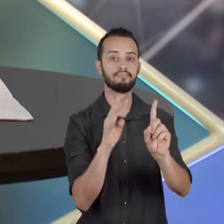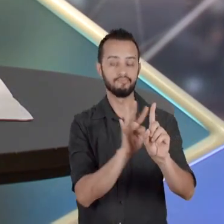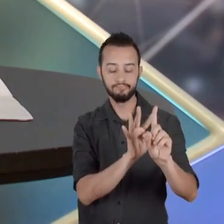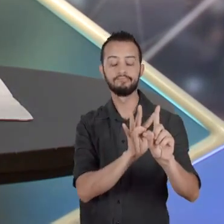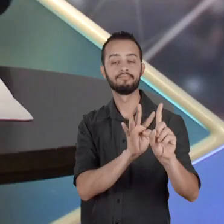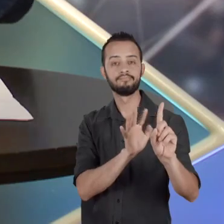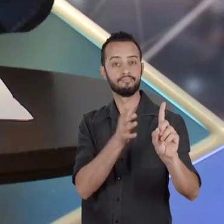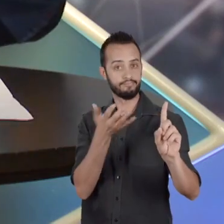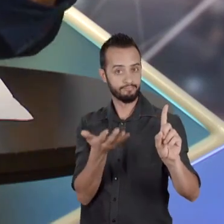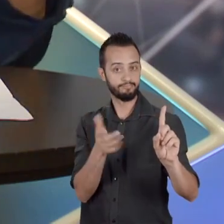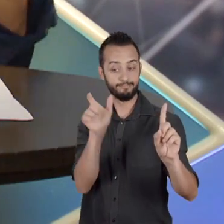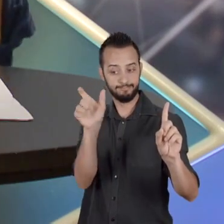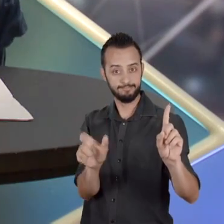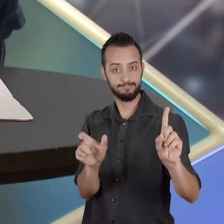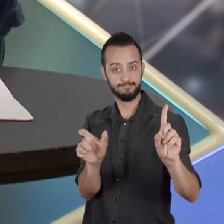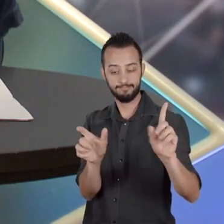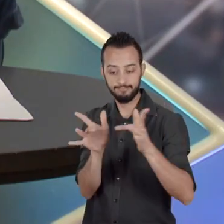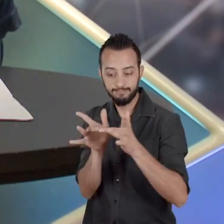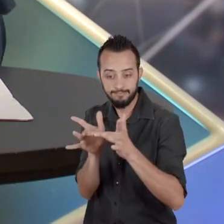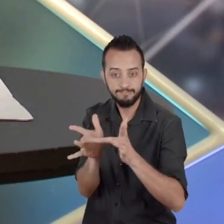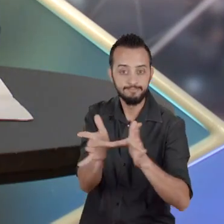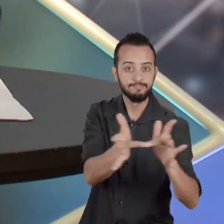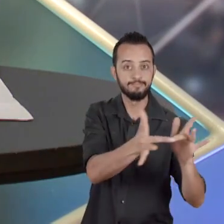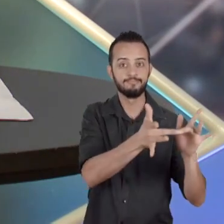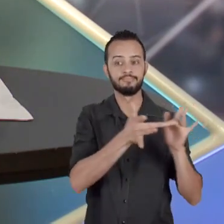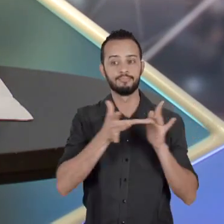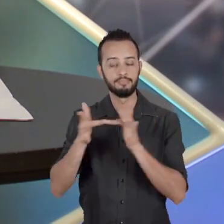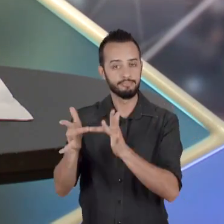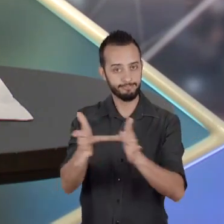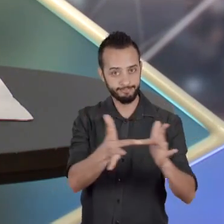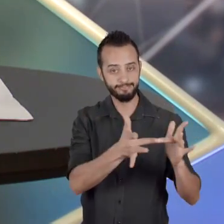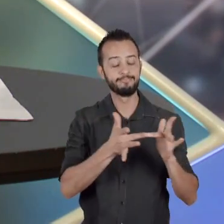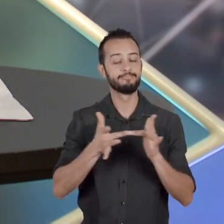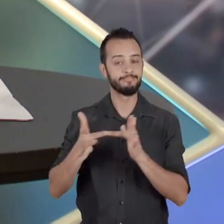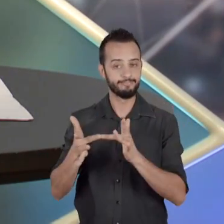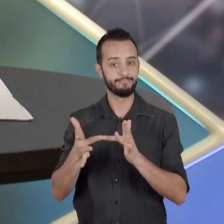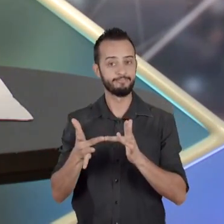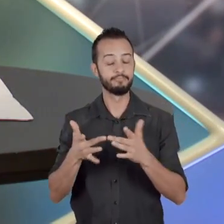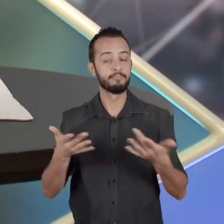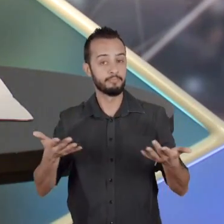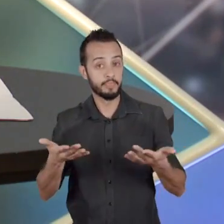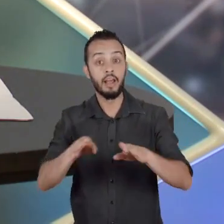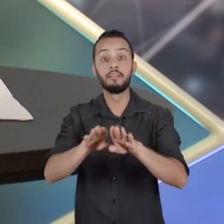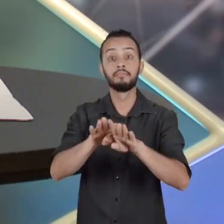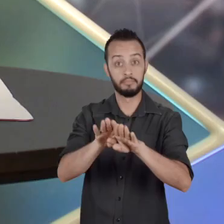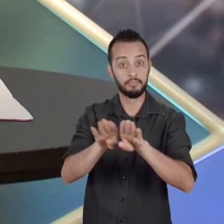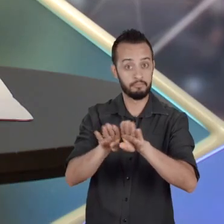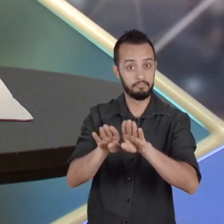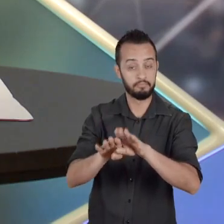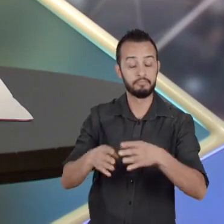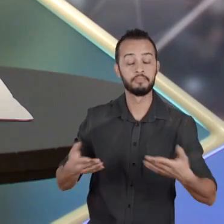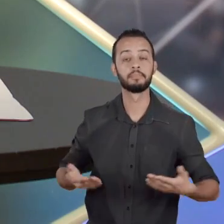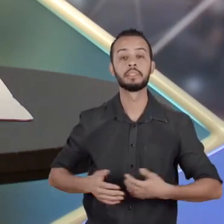O outro que são semelhantes e o Outro com "O" maiúsculo, como a gente diz na psicanálise,